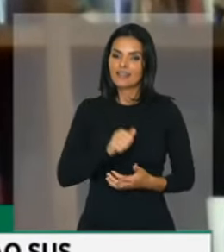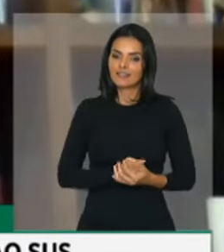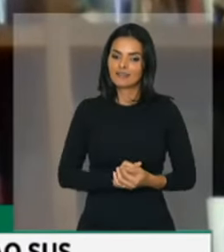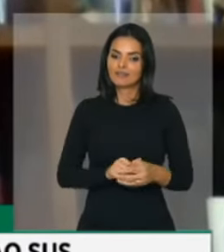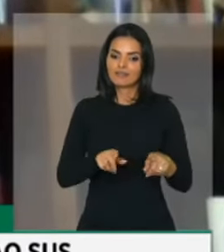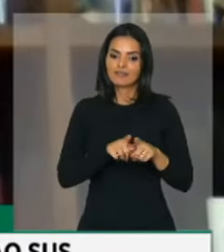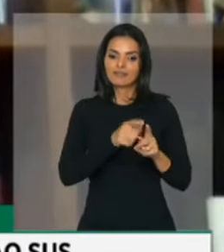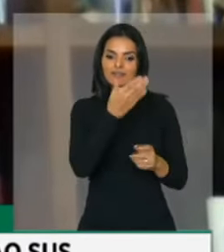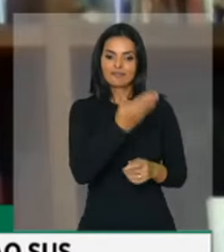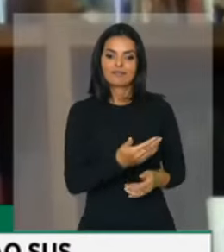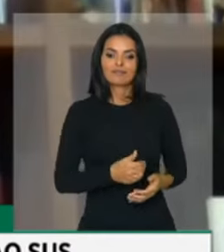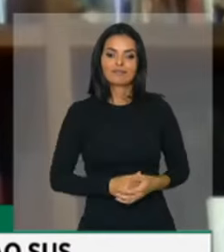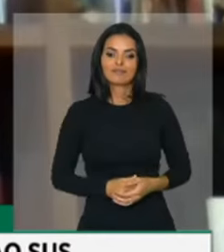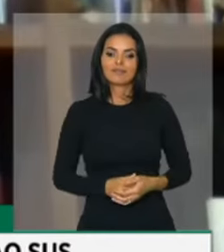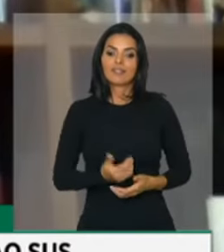PORQUE EU NÃO CONSEGUI FALAR, INCLUSIVE ATÉ AGORA, PORQUE